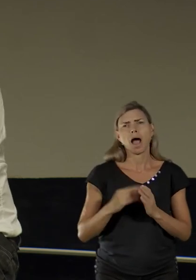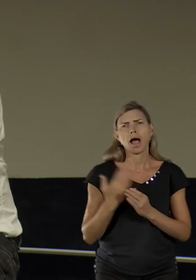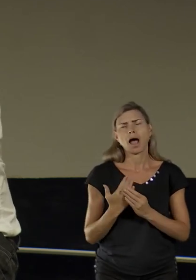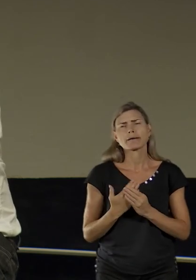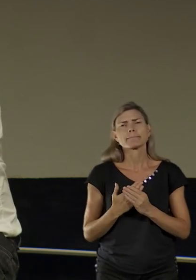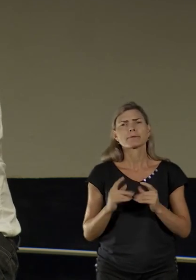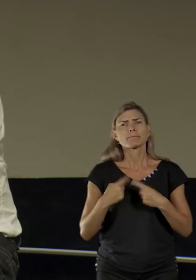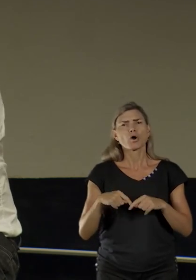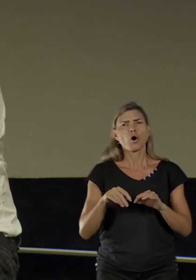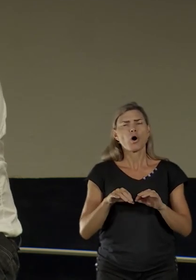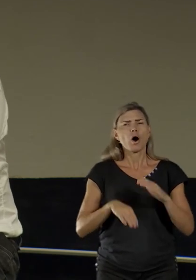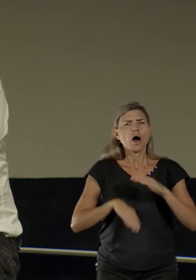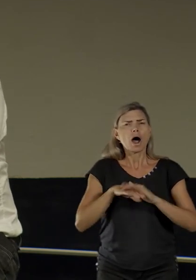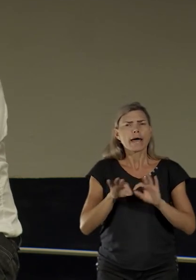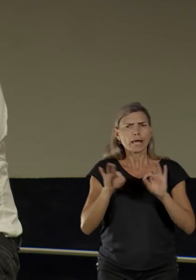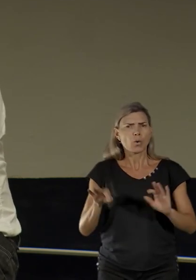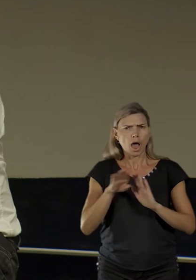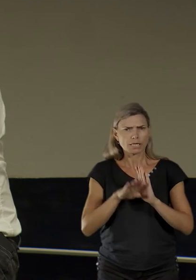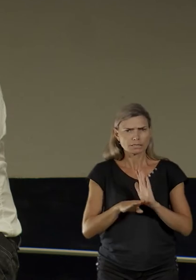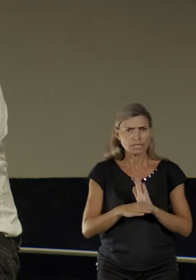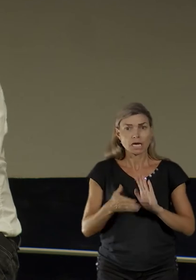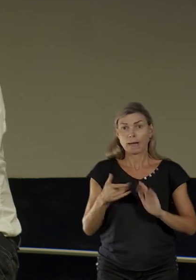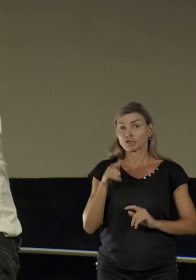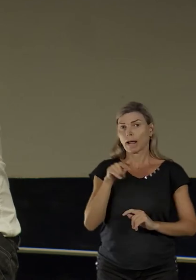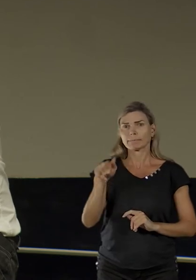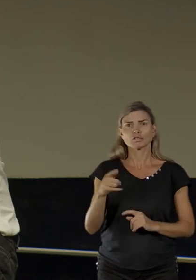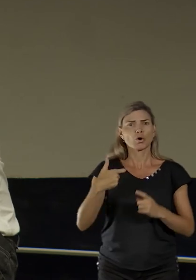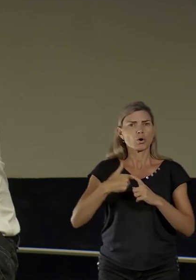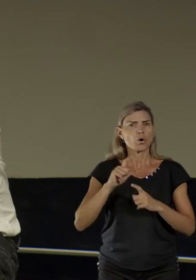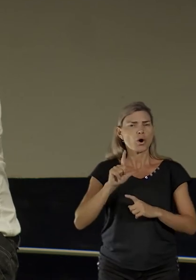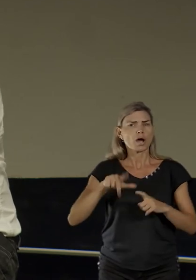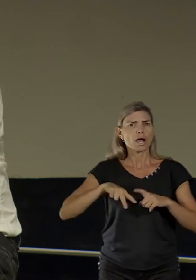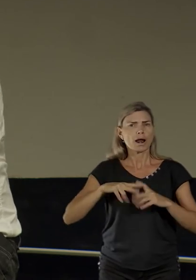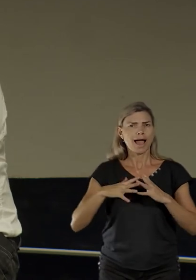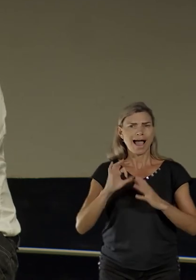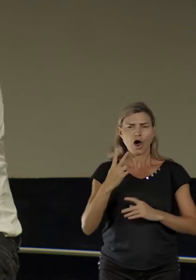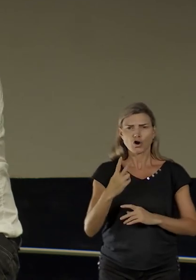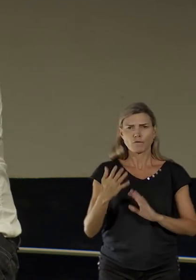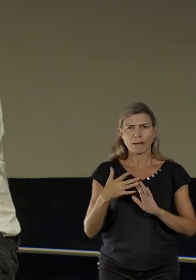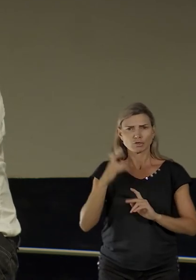Na taková místa typu Klárov, u které se třeba odborníci, já tam nechodím do té skupiny,